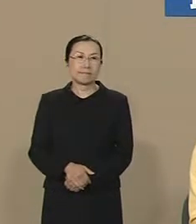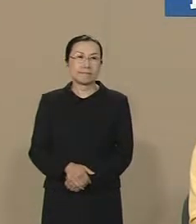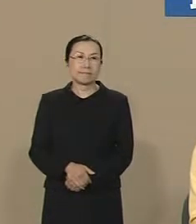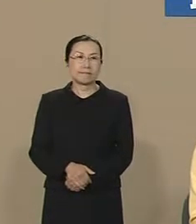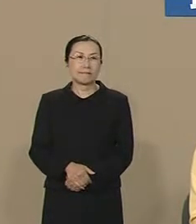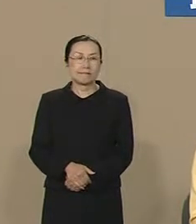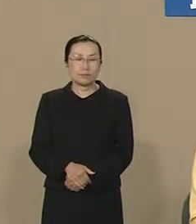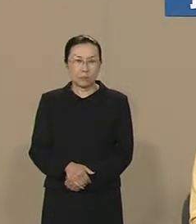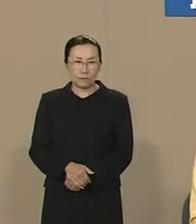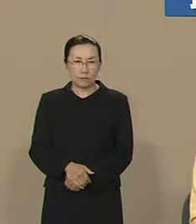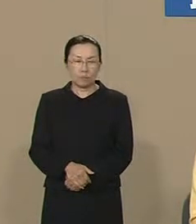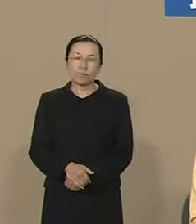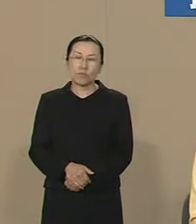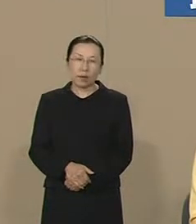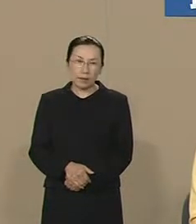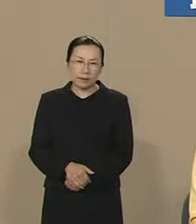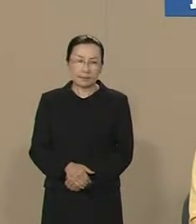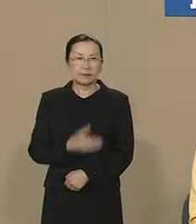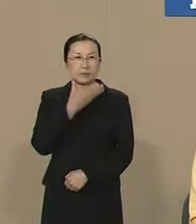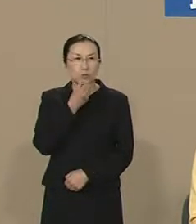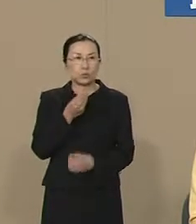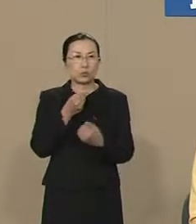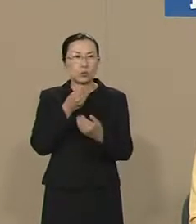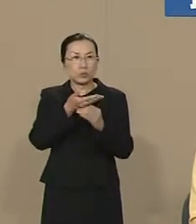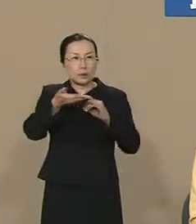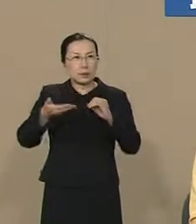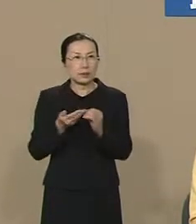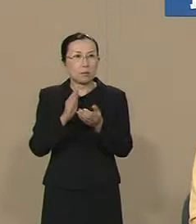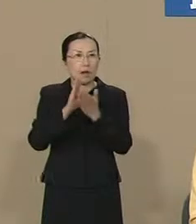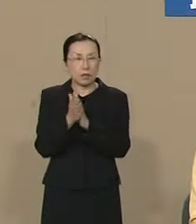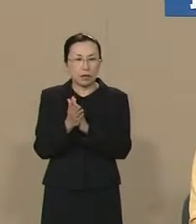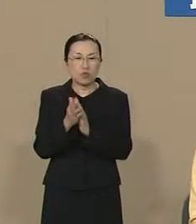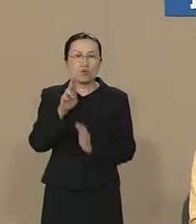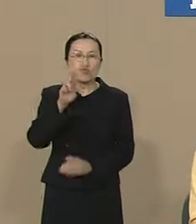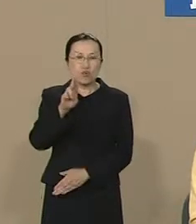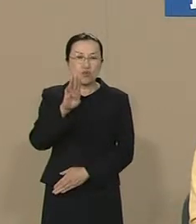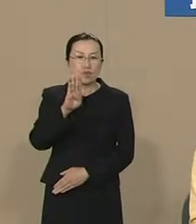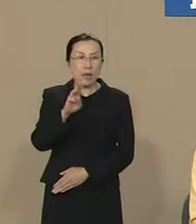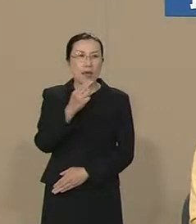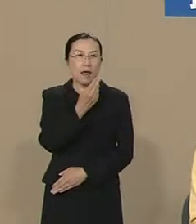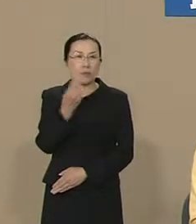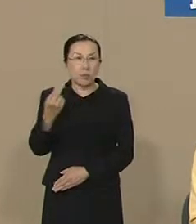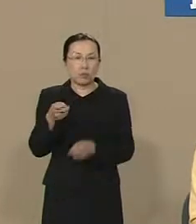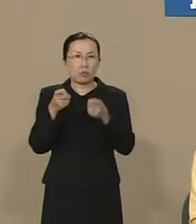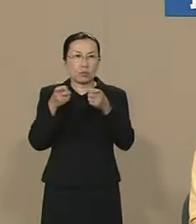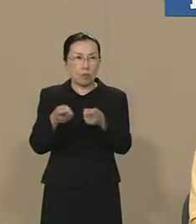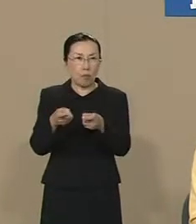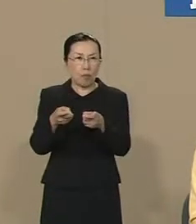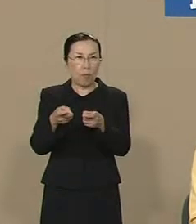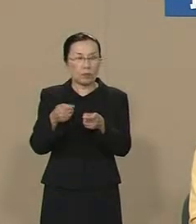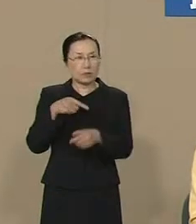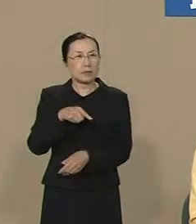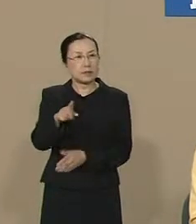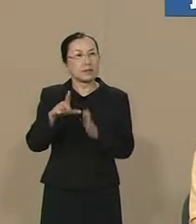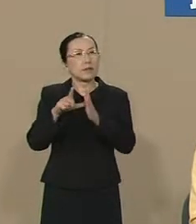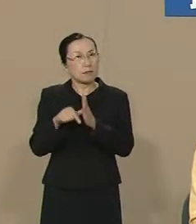そうですね､ 福島県の請戸という漁港に 行ったときのことですけれども